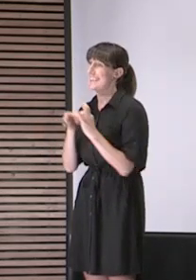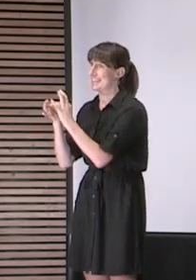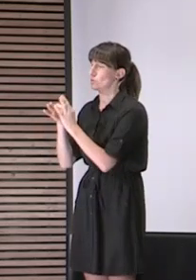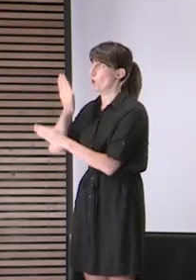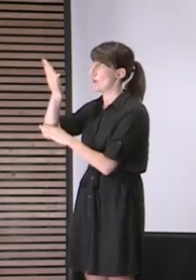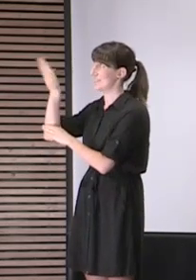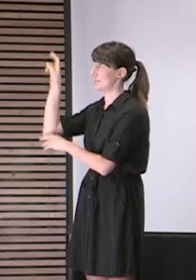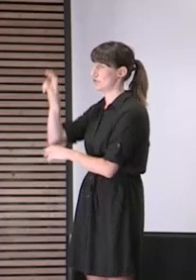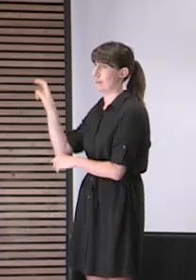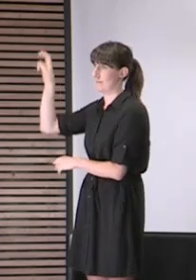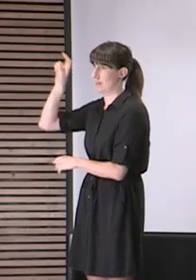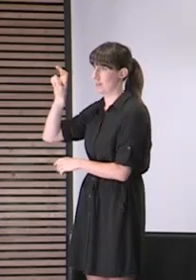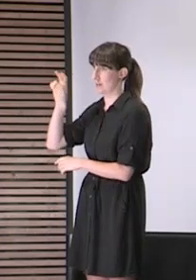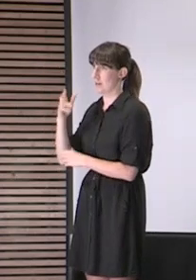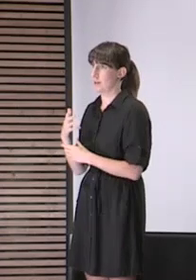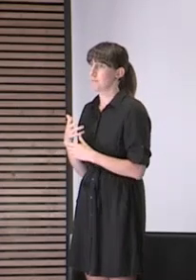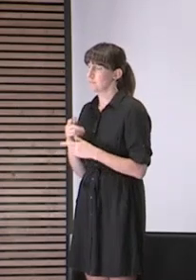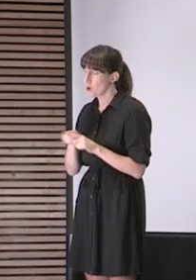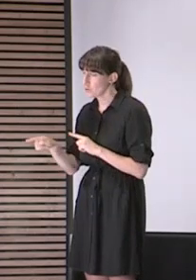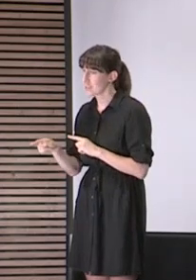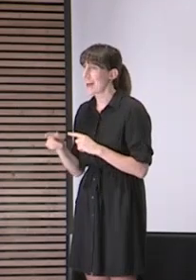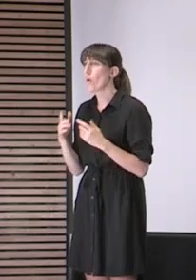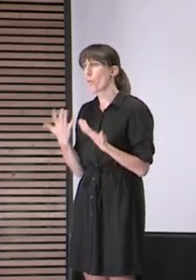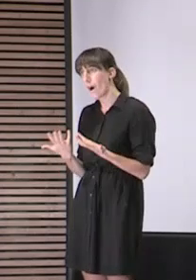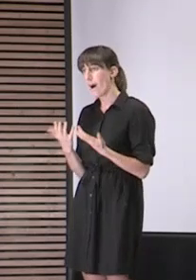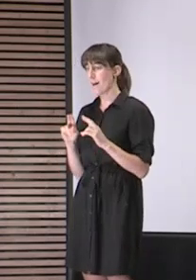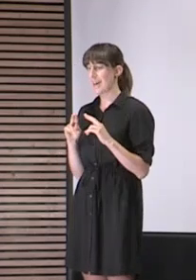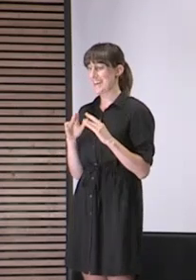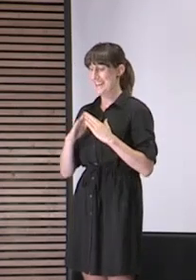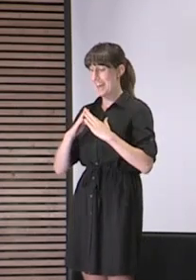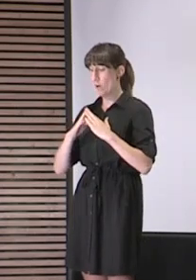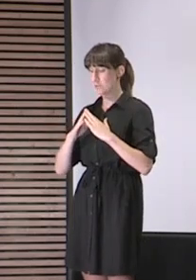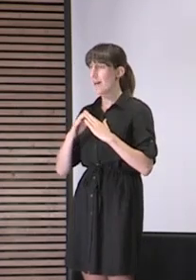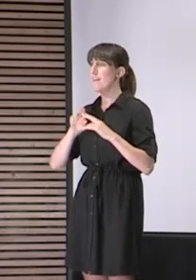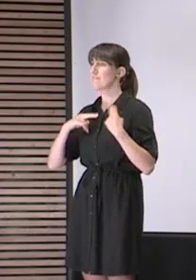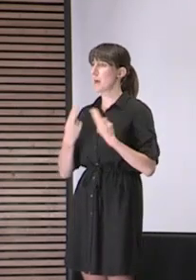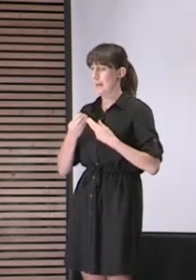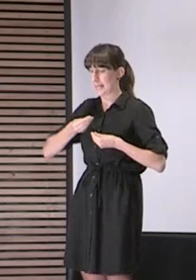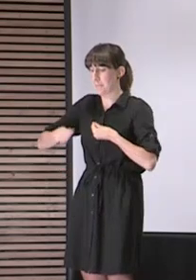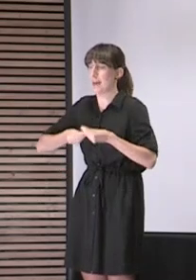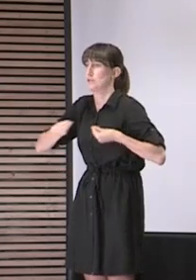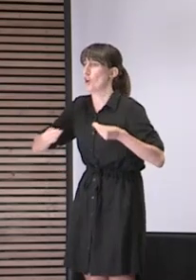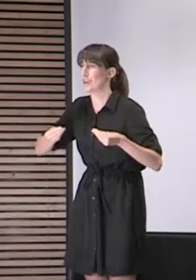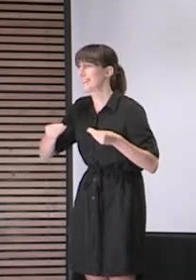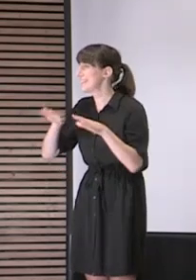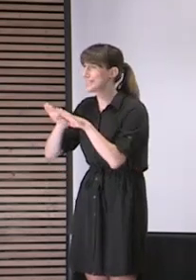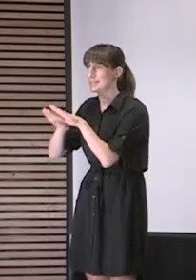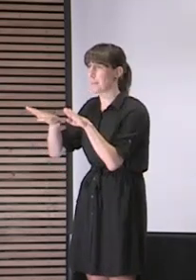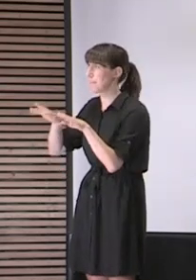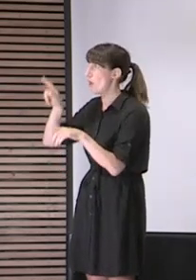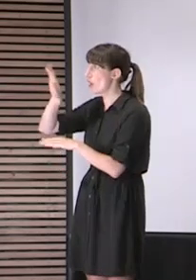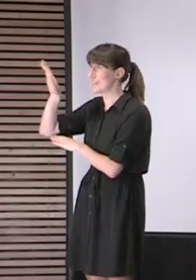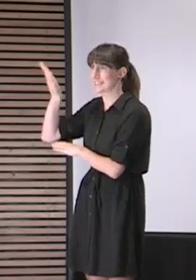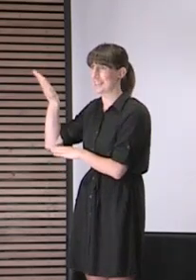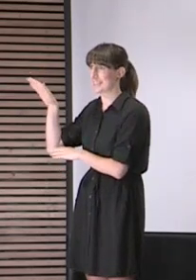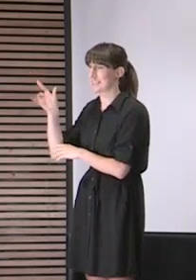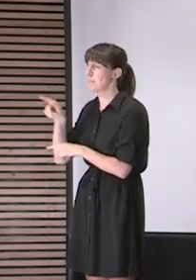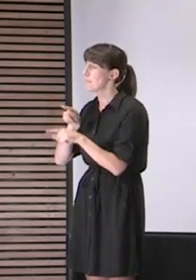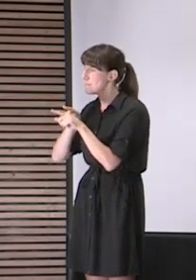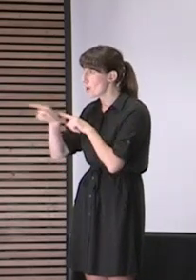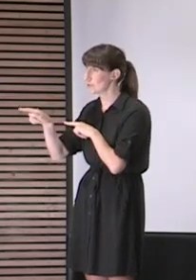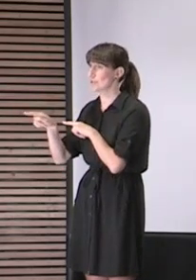amplias, lo cual es bueno. Y